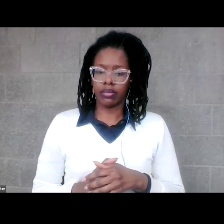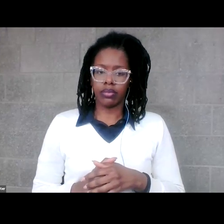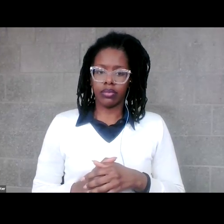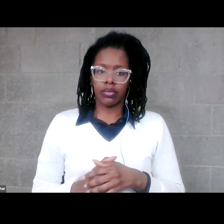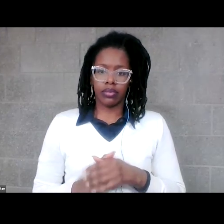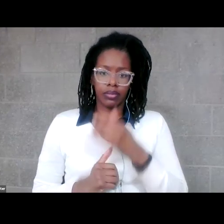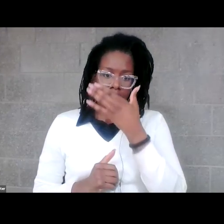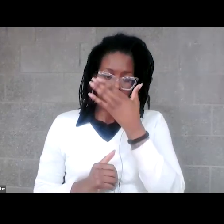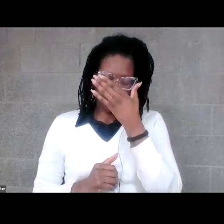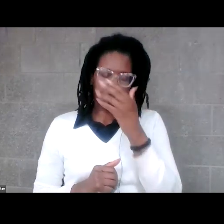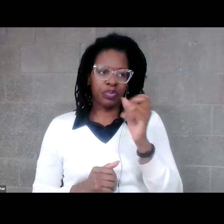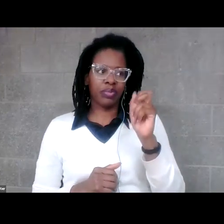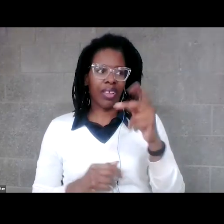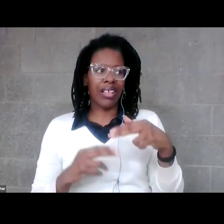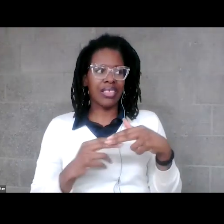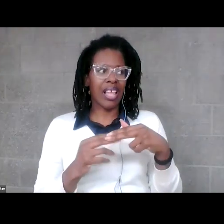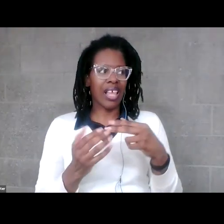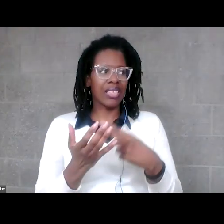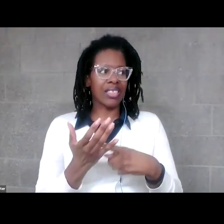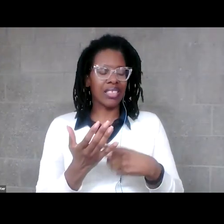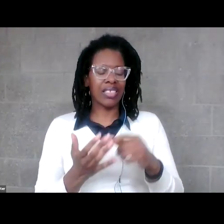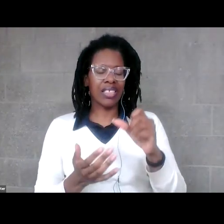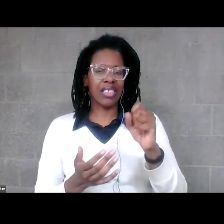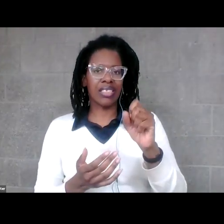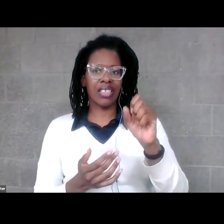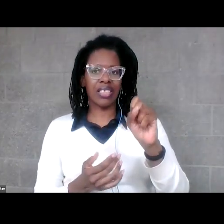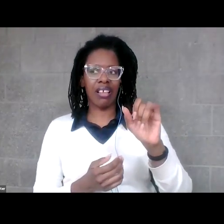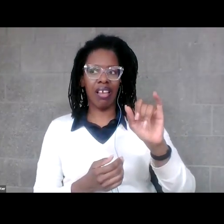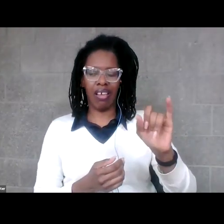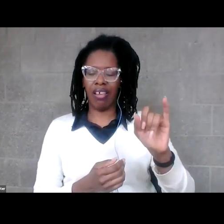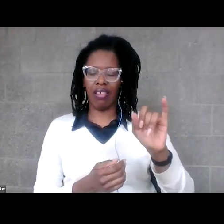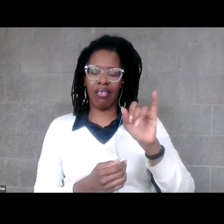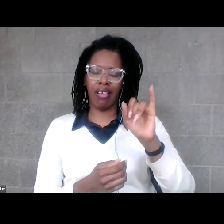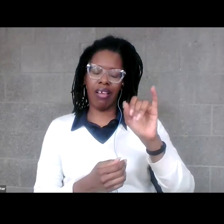[Pam] Muy bien. Y esta habla sobre la expansión de SSI con iClaim.